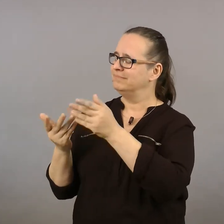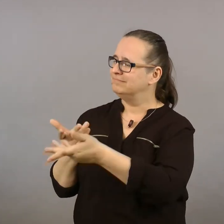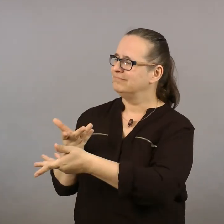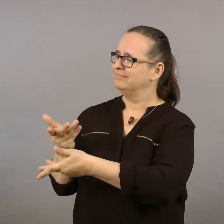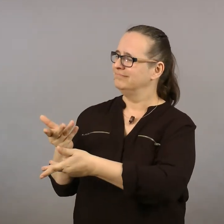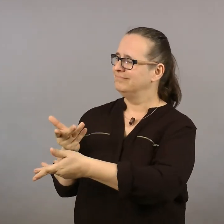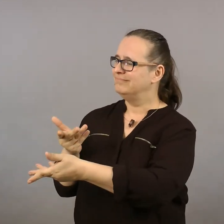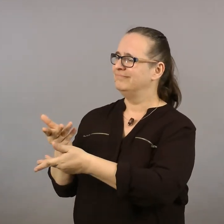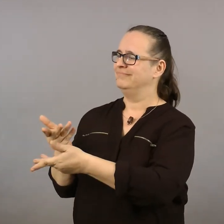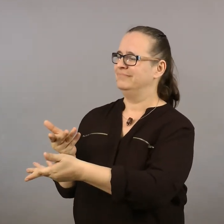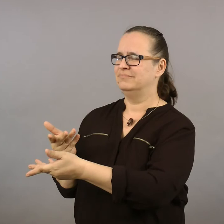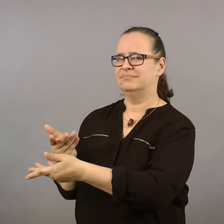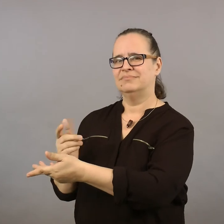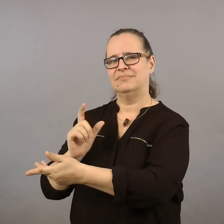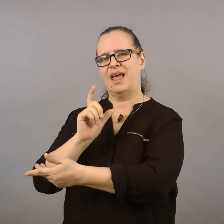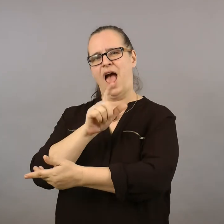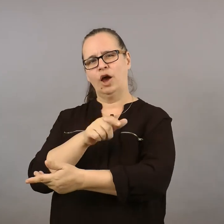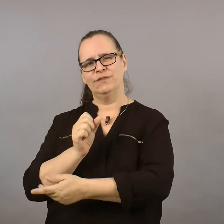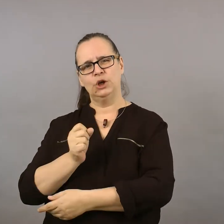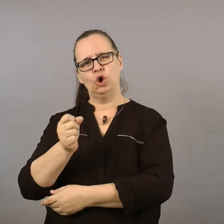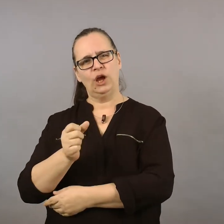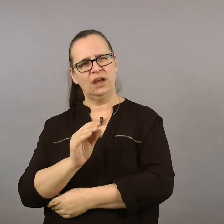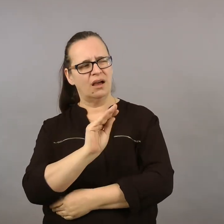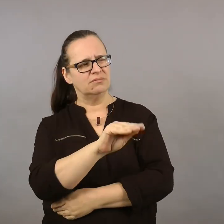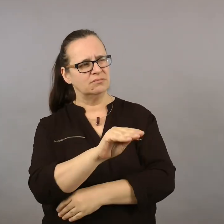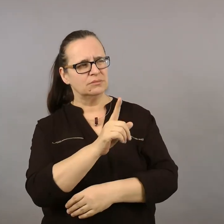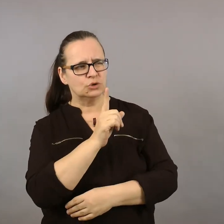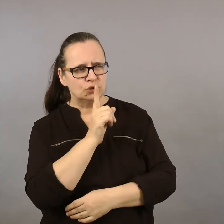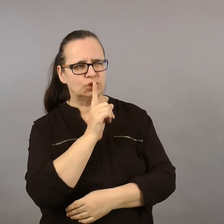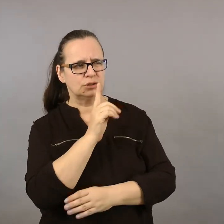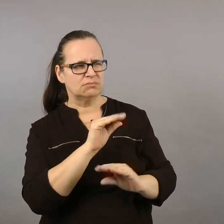Er kommuniziert auf Augenhöhe mit ihm Den Jüngern aber sagt er